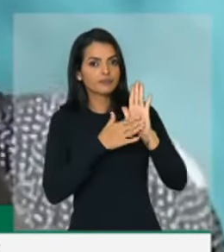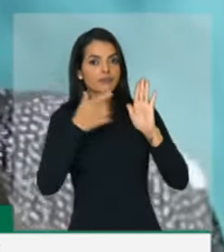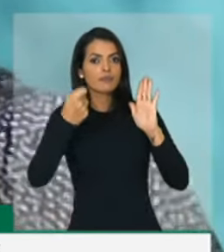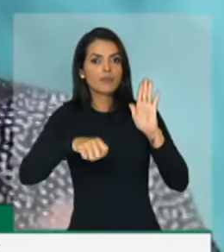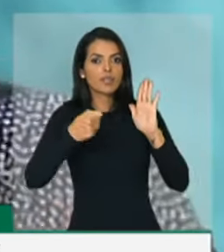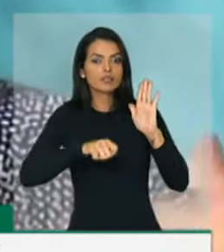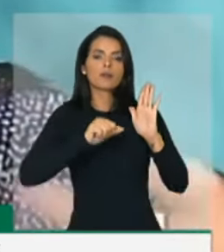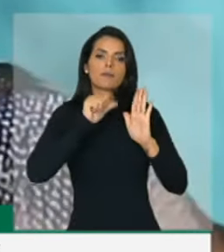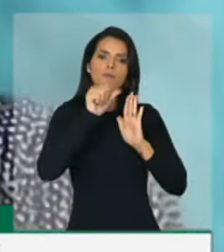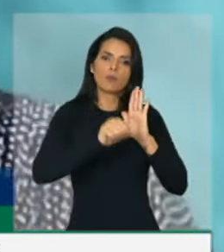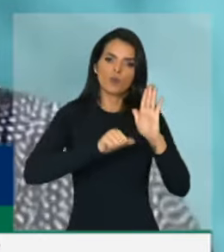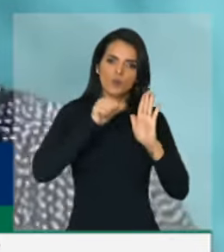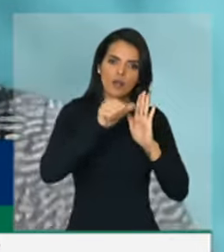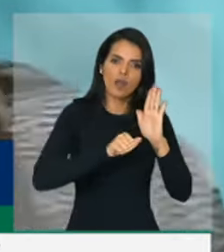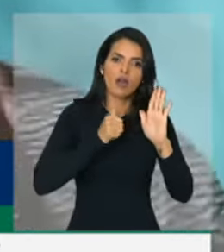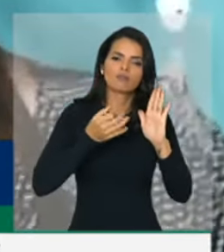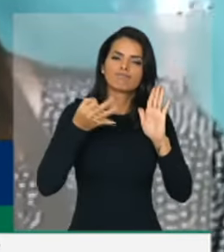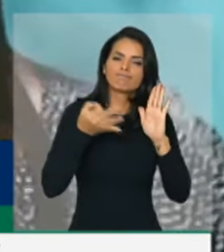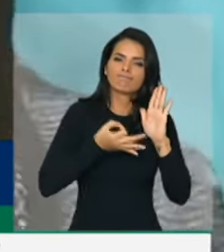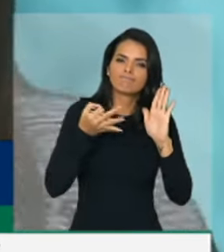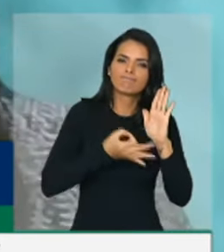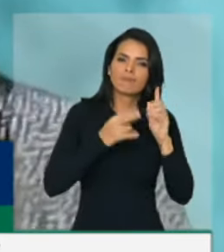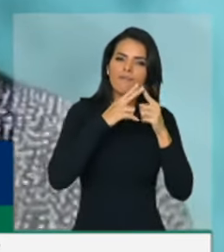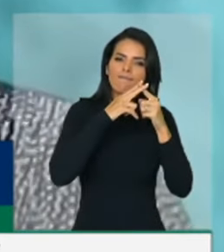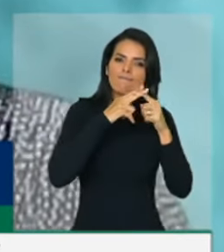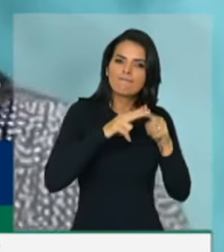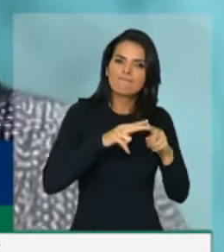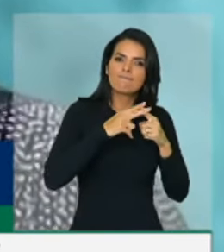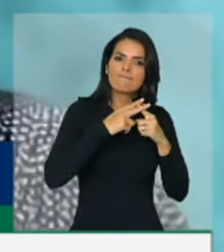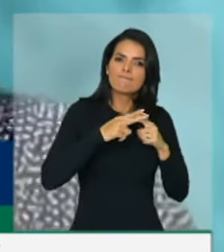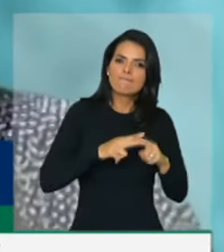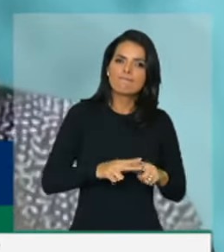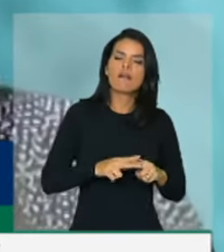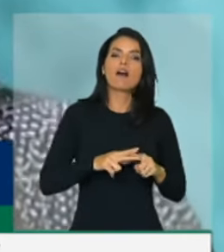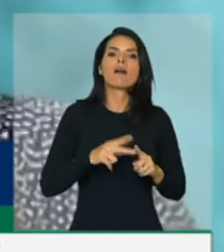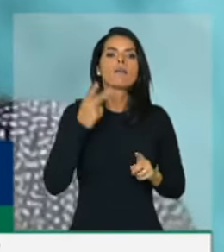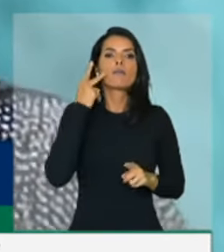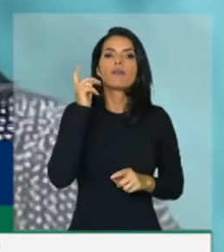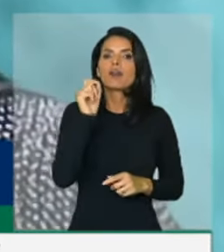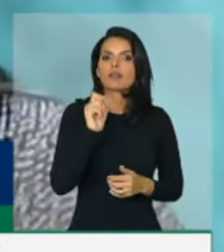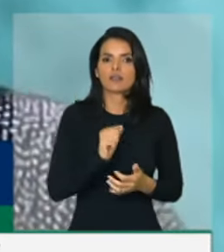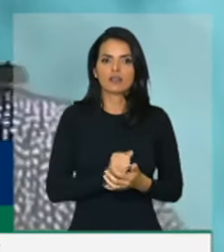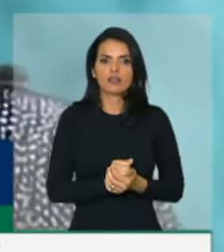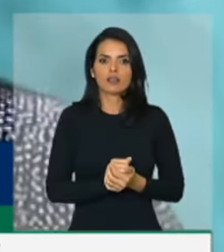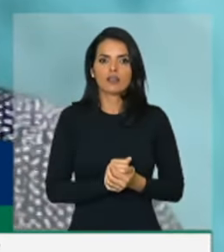REFORMULADO E APERFEIÇOADO PARA QUE REALMENTE TIVESSE UM IMPACTO DIANTE DO COLAPSO DO SISTEMA DE SAÚDE. INFELIZMENTE O COMITÊESTÁ